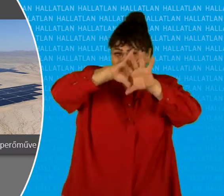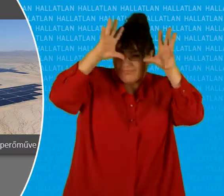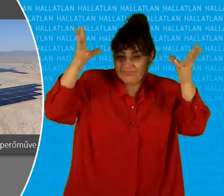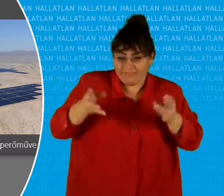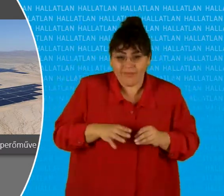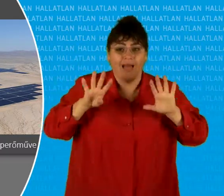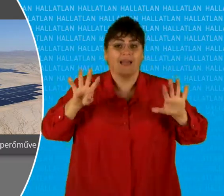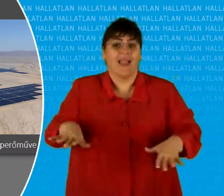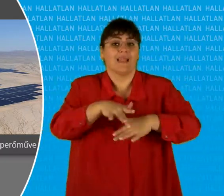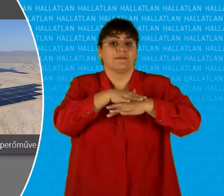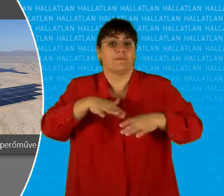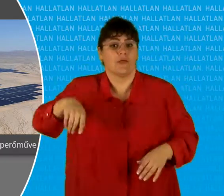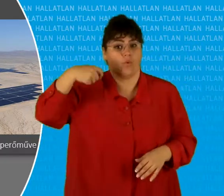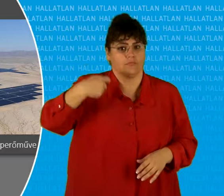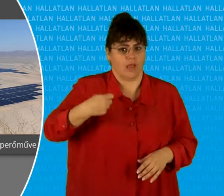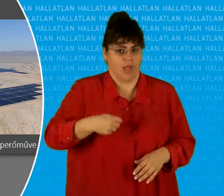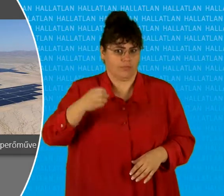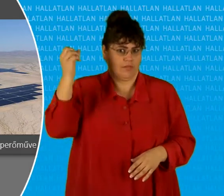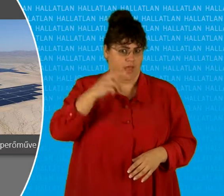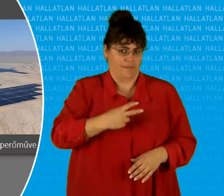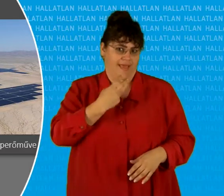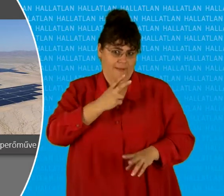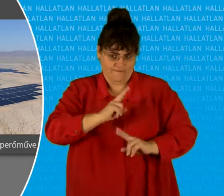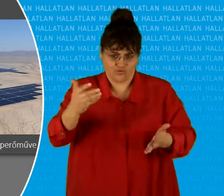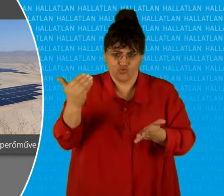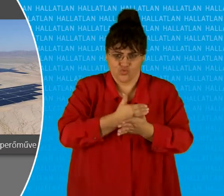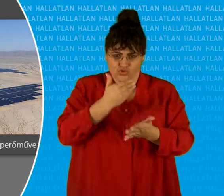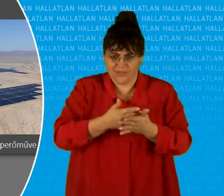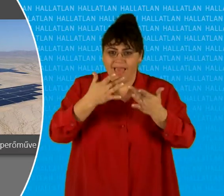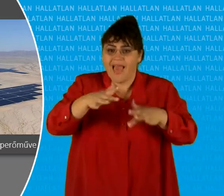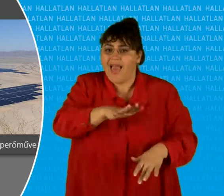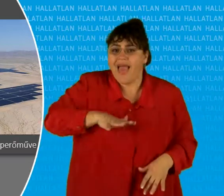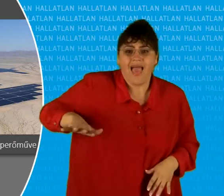Ehhez összesen kilencmillió darab napelemre van szükség,